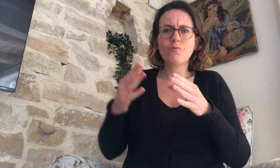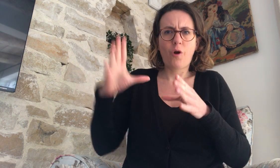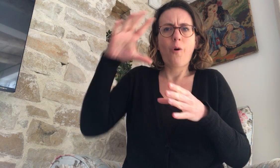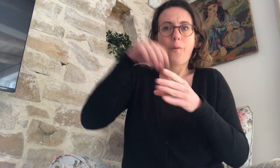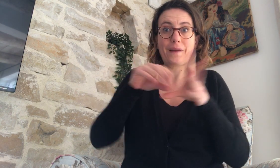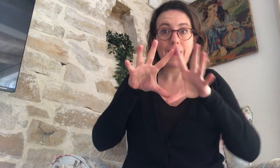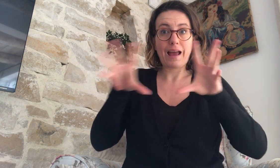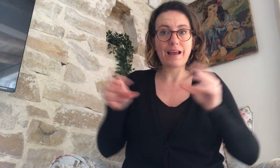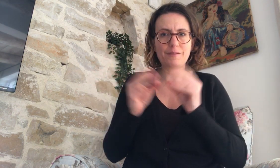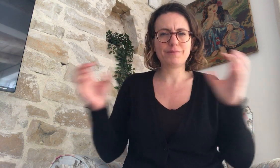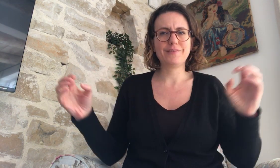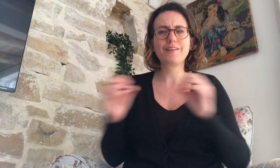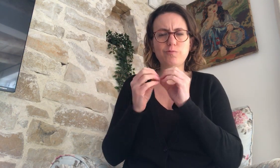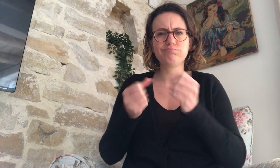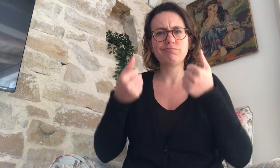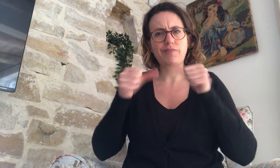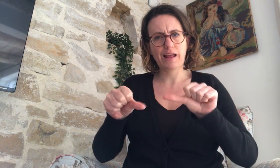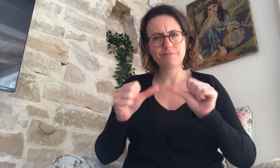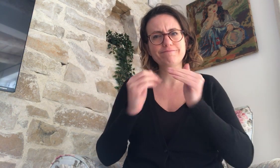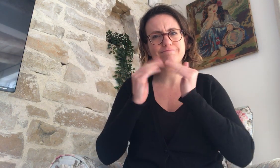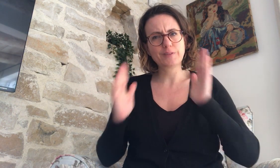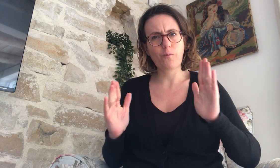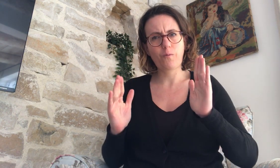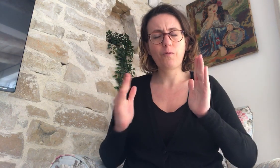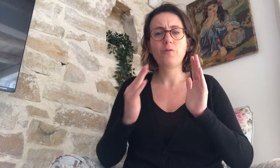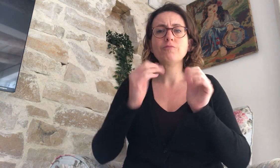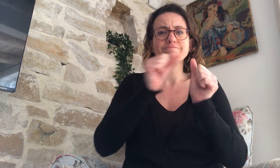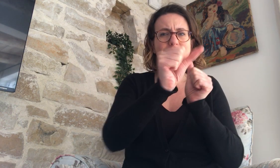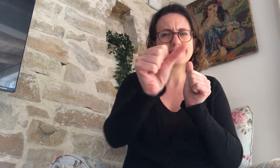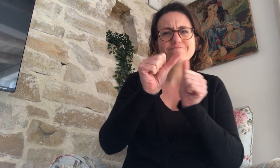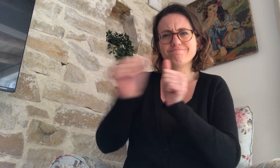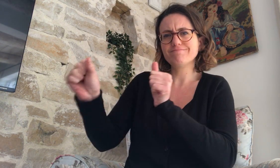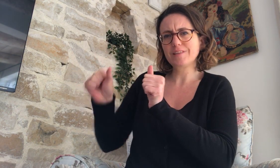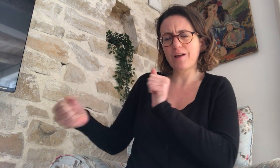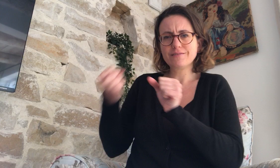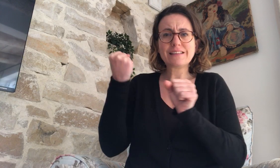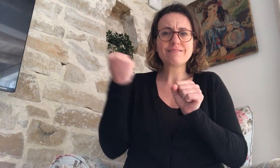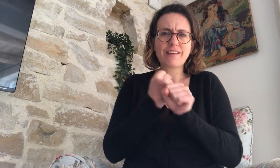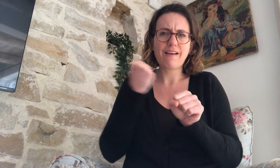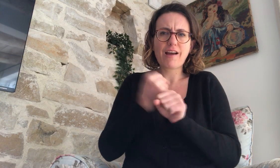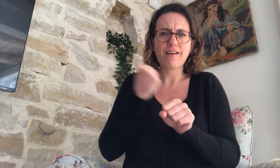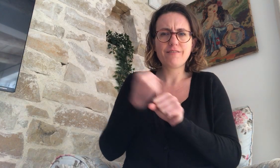y compris l'équipe d'Inclood. Nous restons à la maison, en télé-travail.